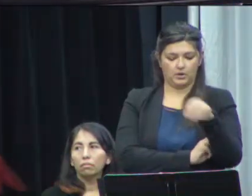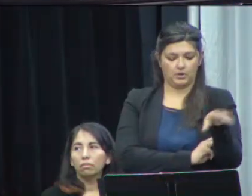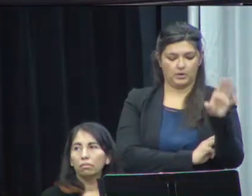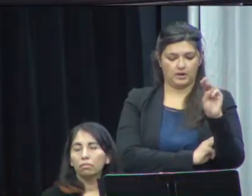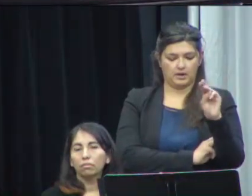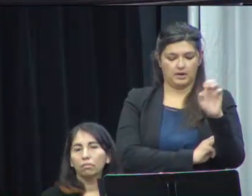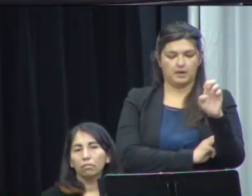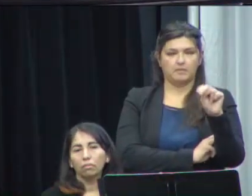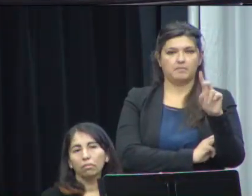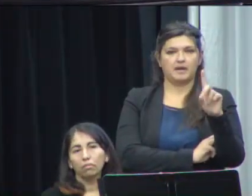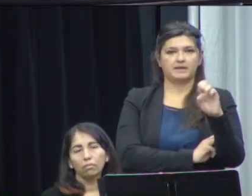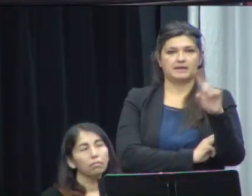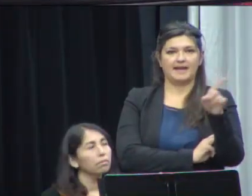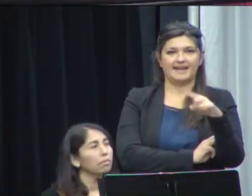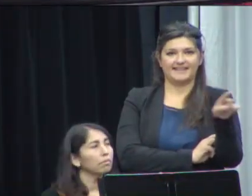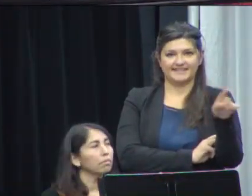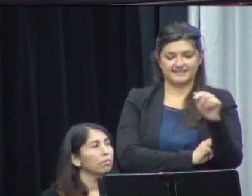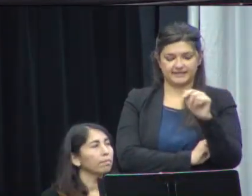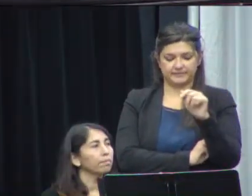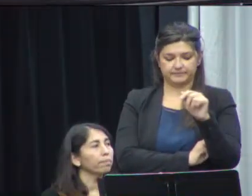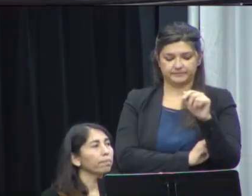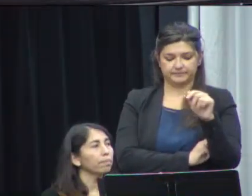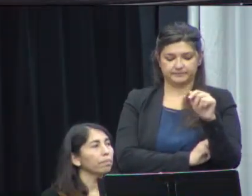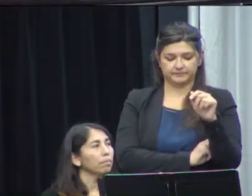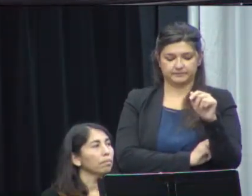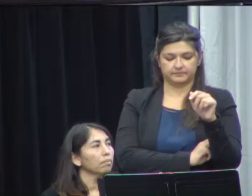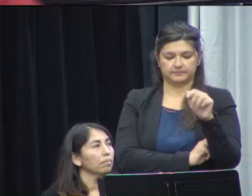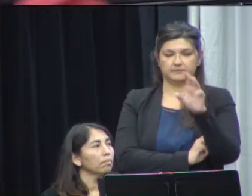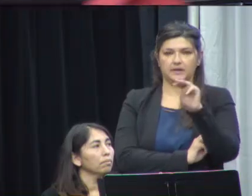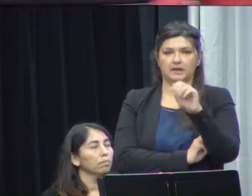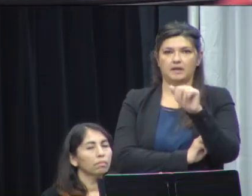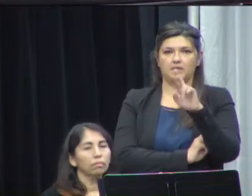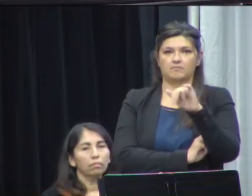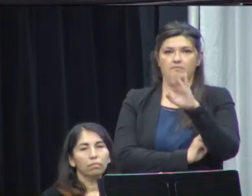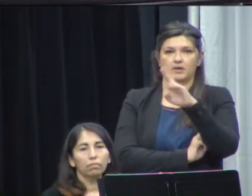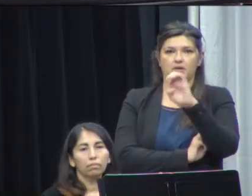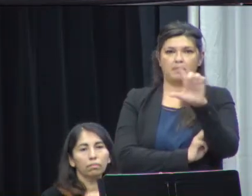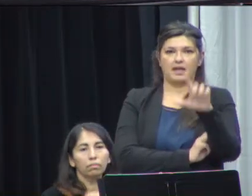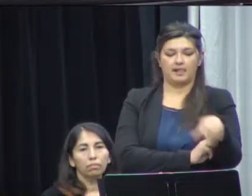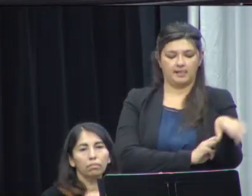(audience applauds) Maribel Guadalupe Michowski.